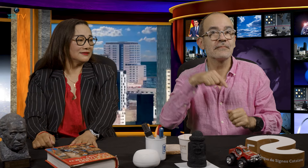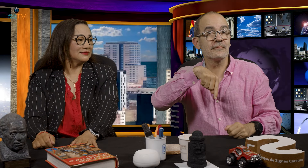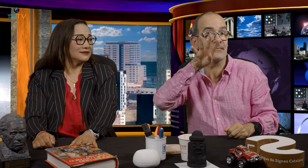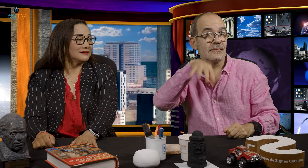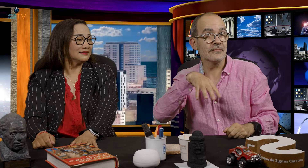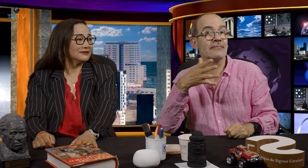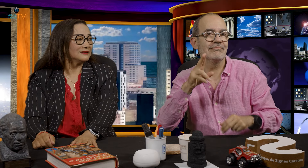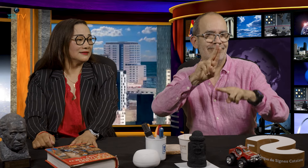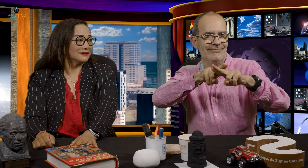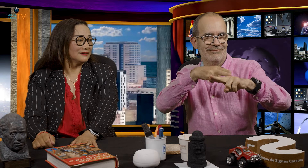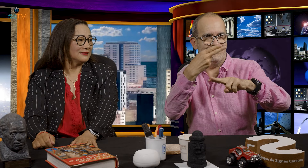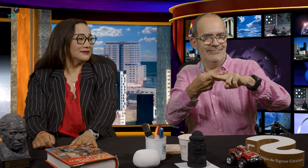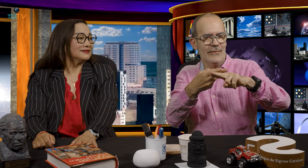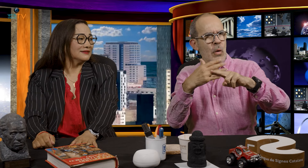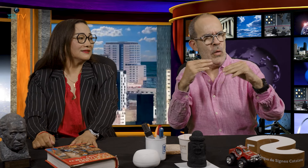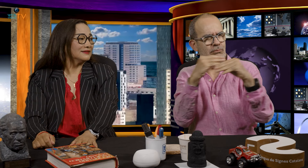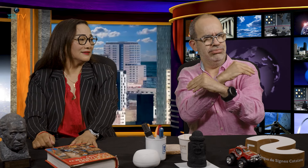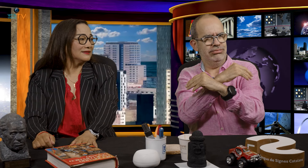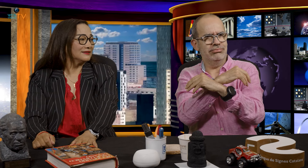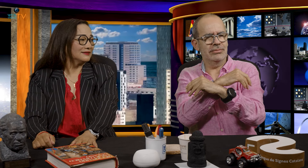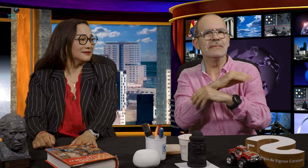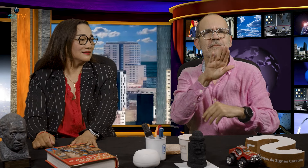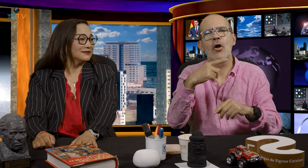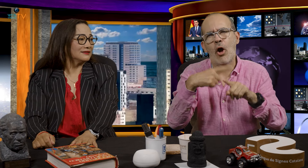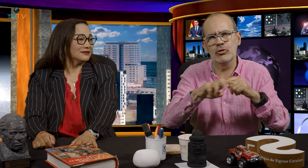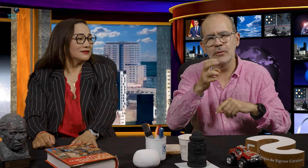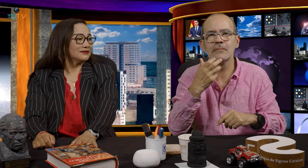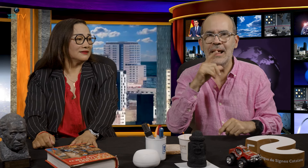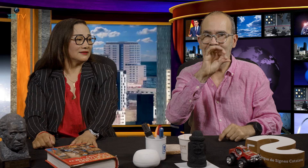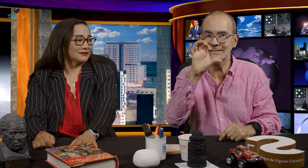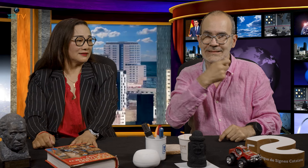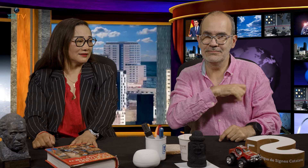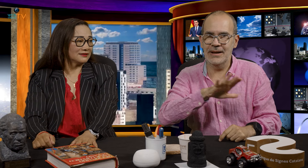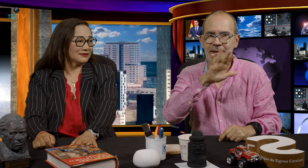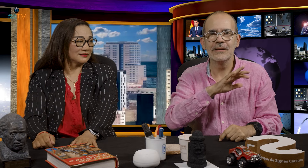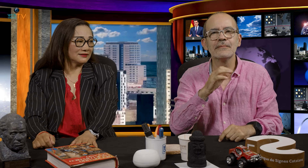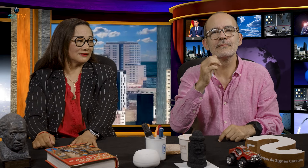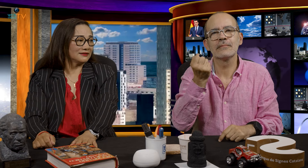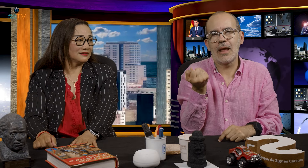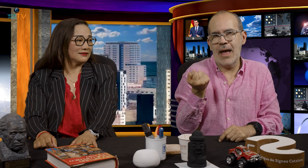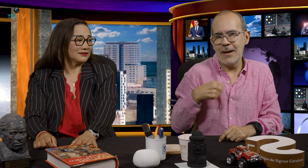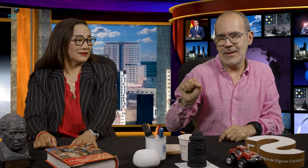en Catalunya, decimos “casados”. Son bastante diferentes Otros: En LSE, dicen “amantes”